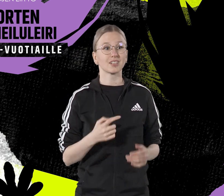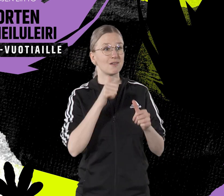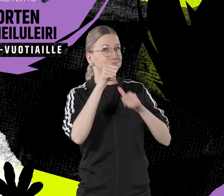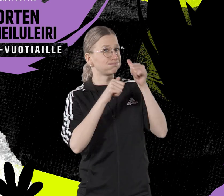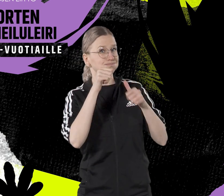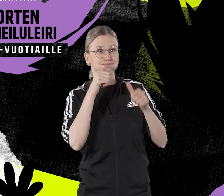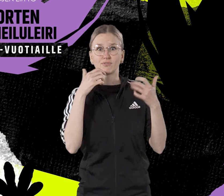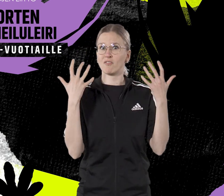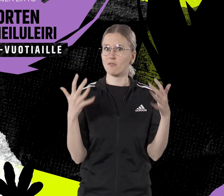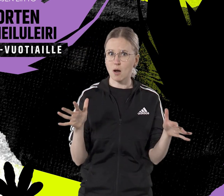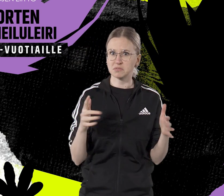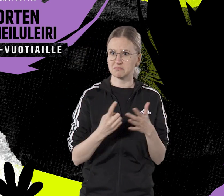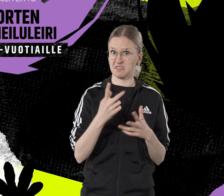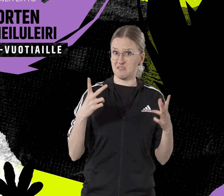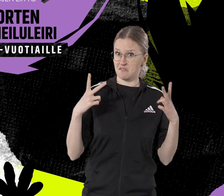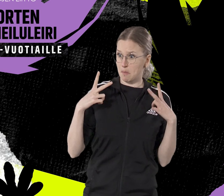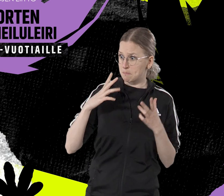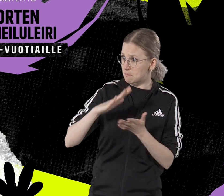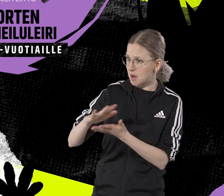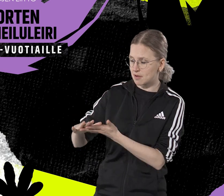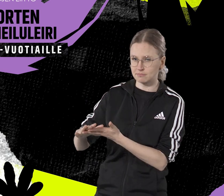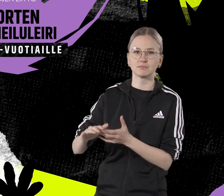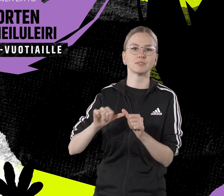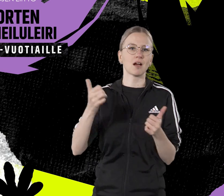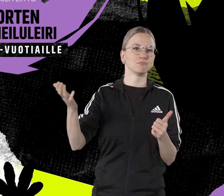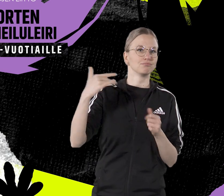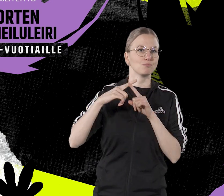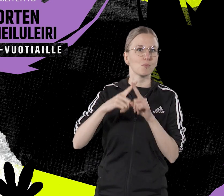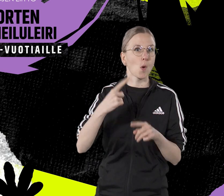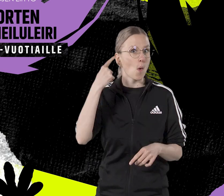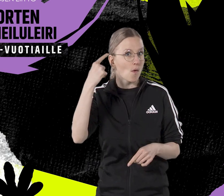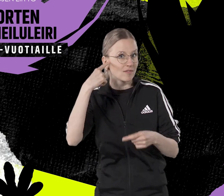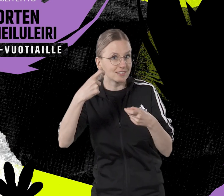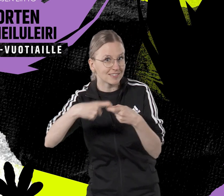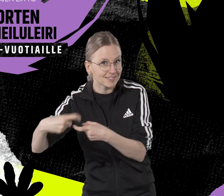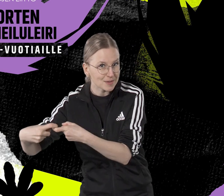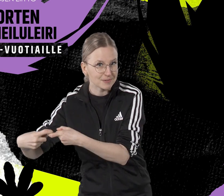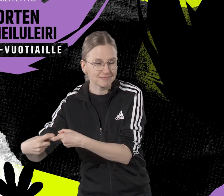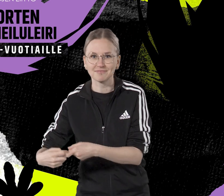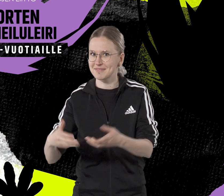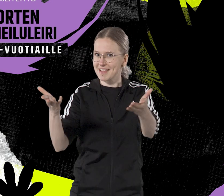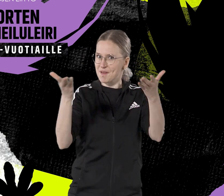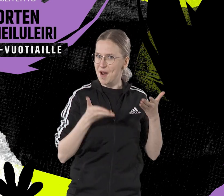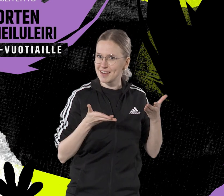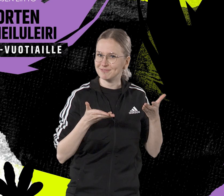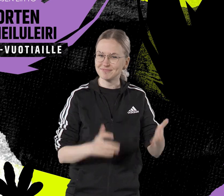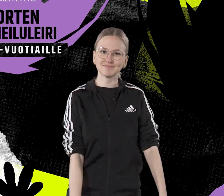Jos tilaa on, voivat myös kuulevat sisarukset tulla leirille mukaan! Tervetuloa!